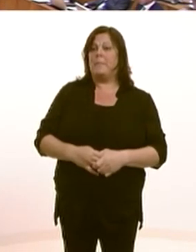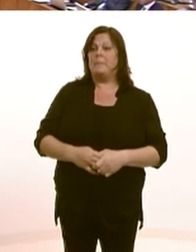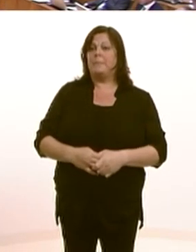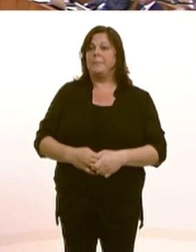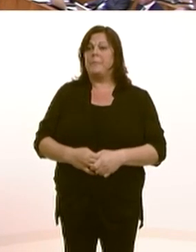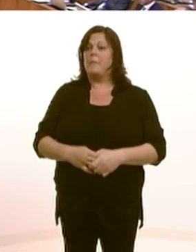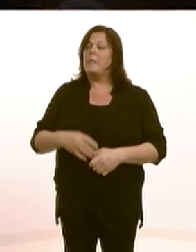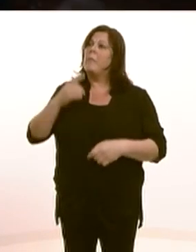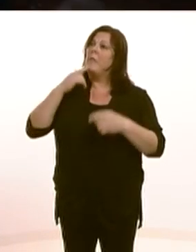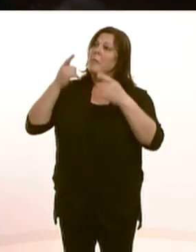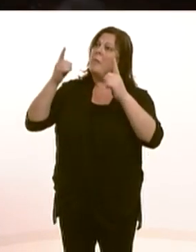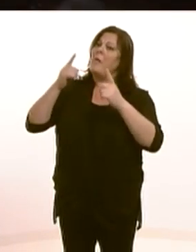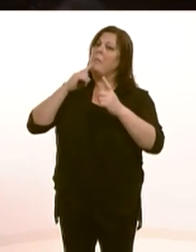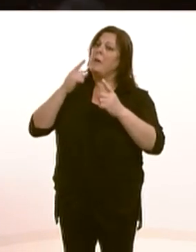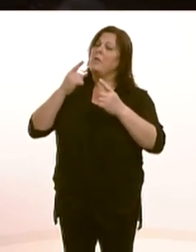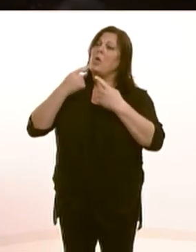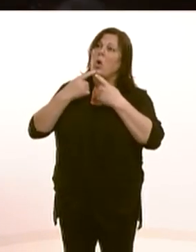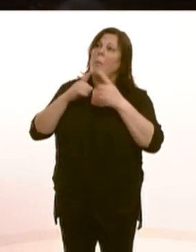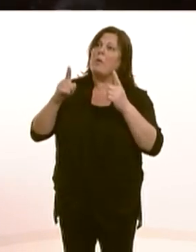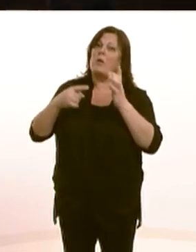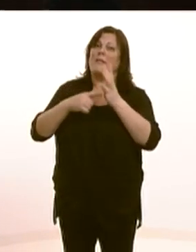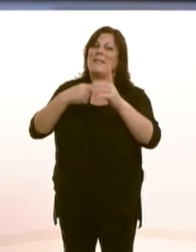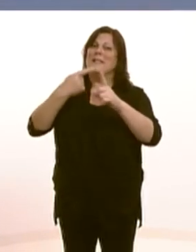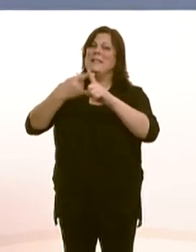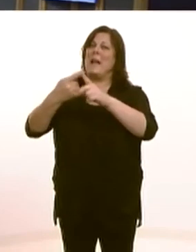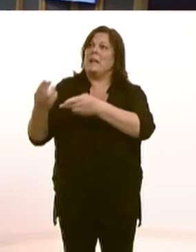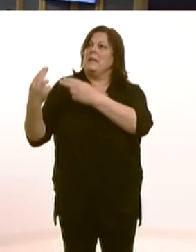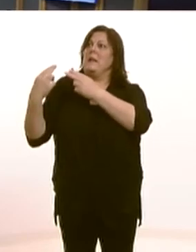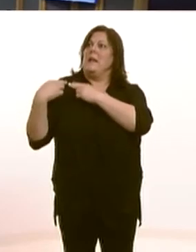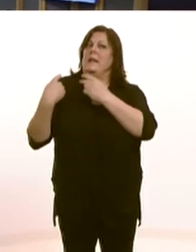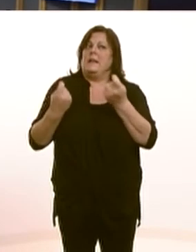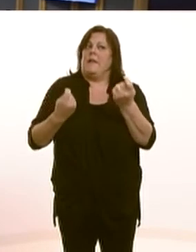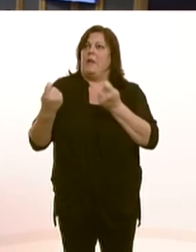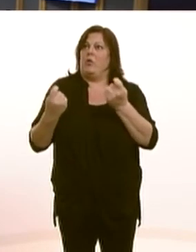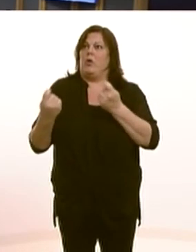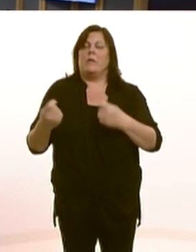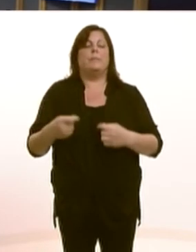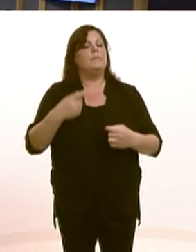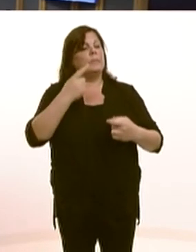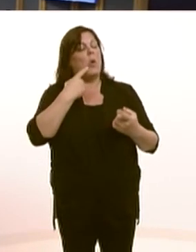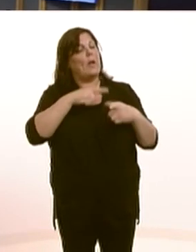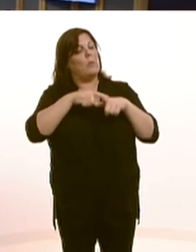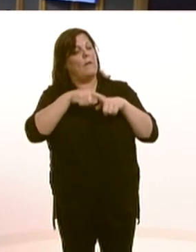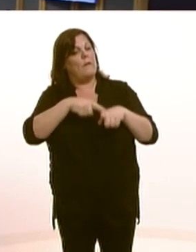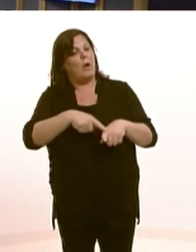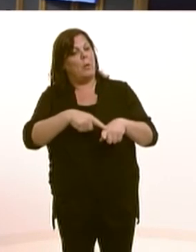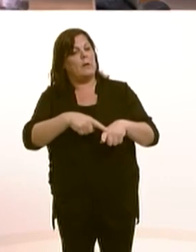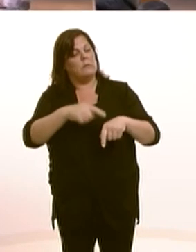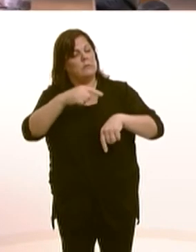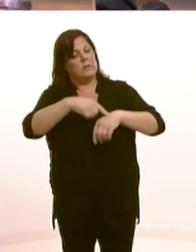Weíre on target to deliver the devolved Welsh taxes, and collection and management arrangements.